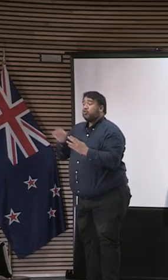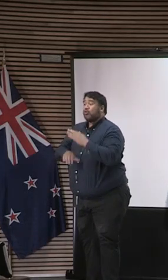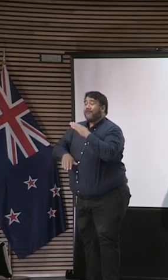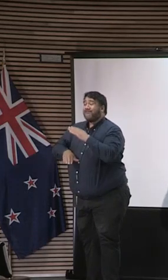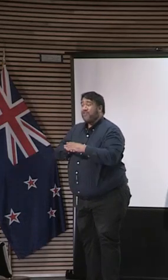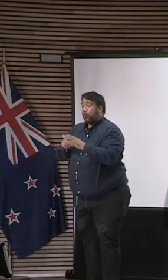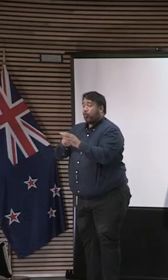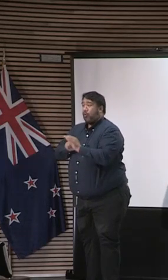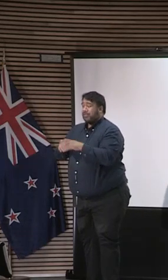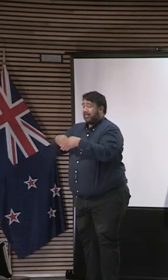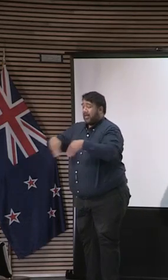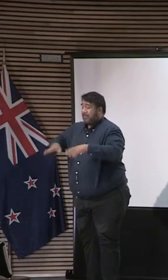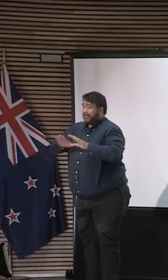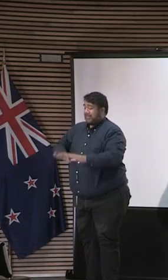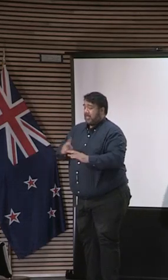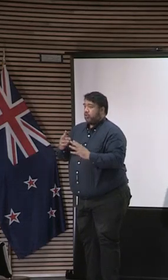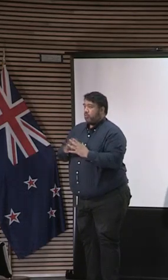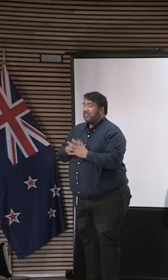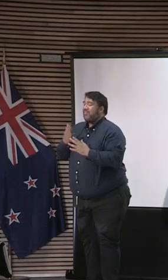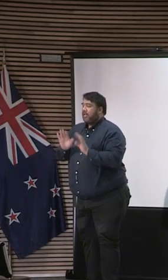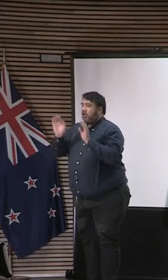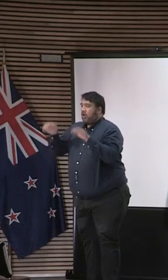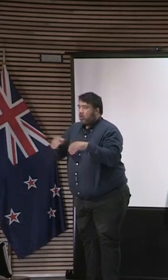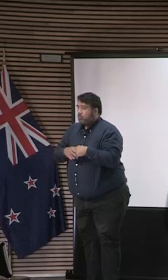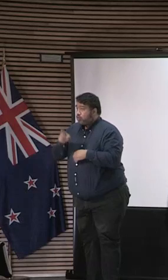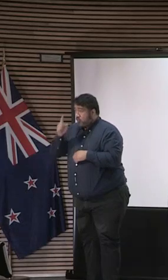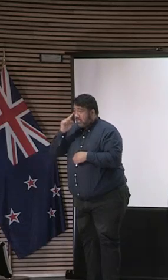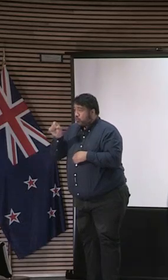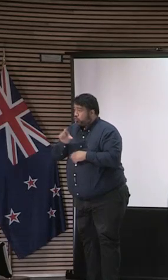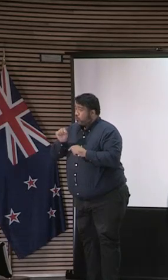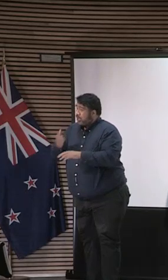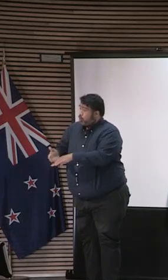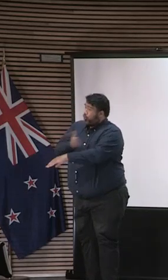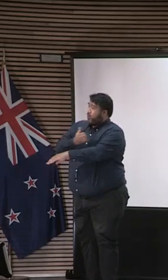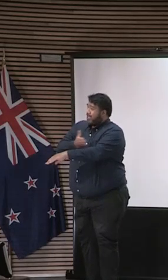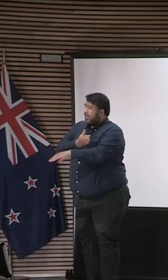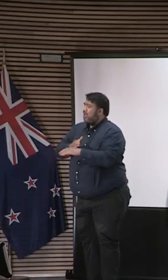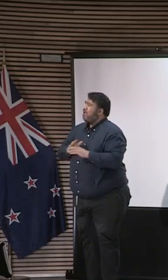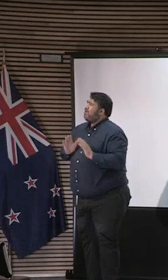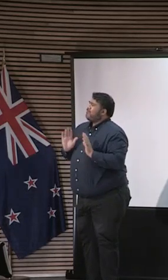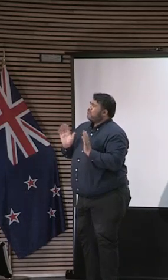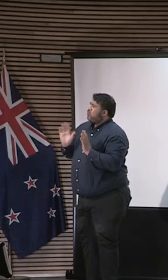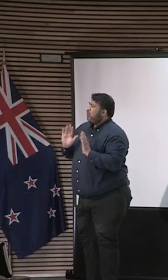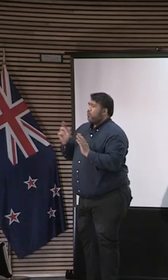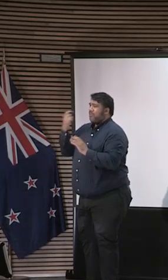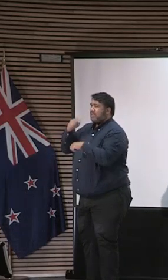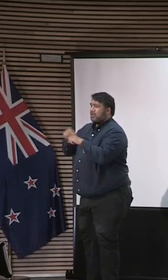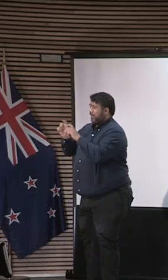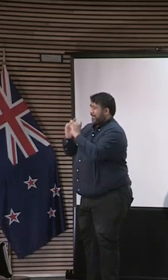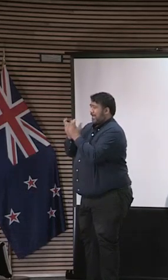te mea he angitu te huarahi katoa. KAUPAPA: E hiahia ana koe kia kite kua piki ake te taraiwa ture, me te whakaaro ko nga